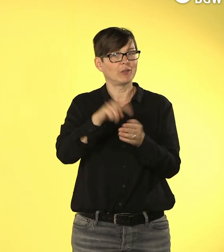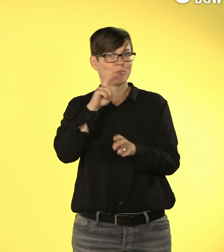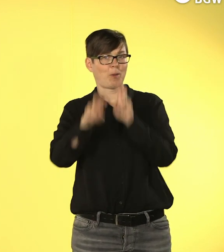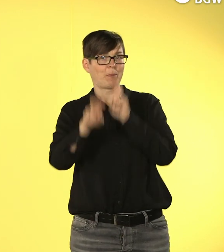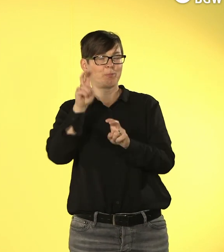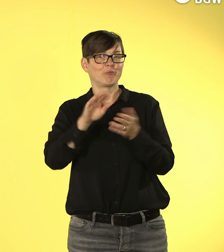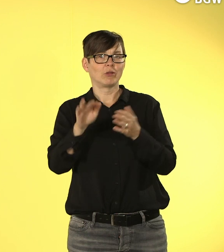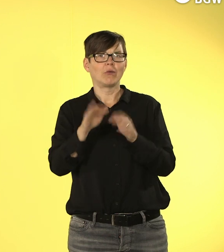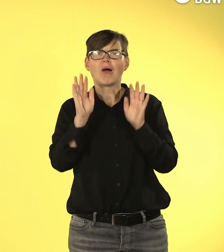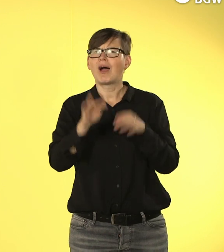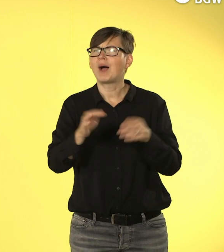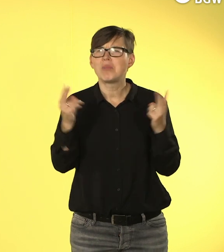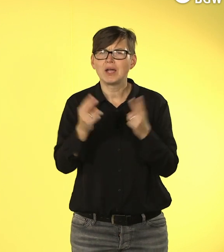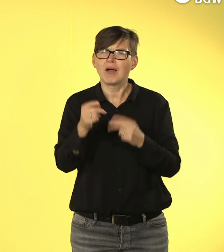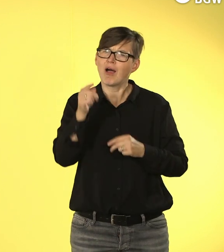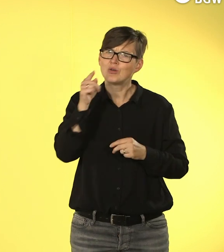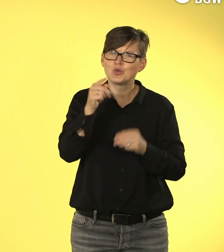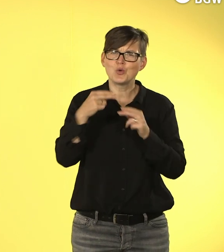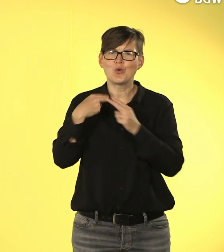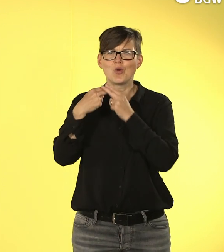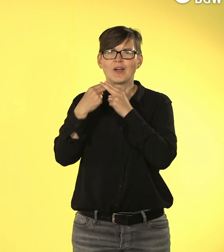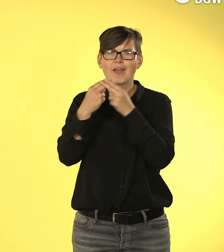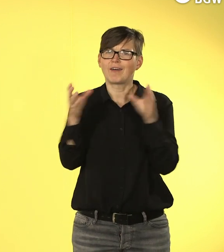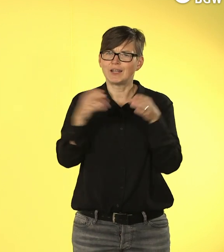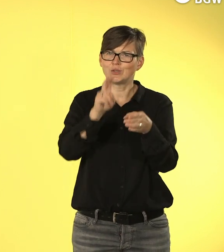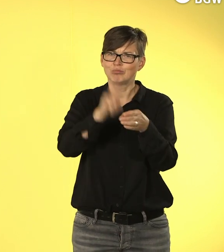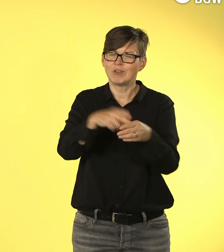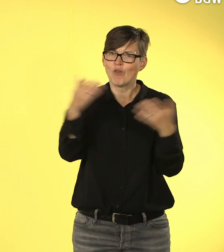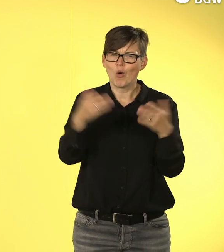Wir freuen uns über jede Generation, die hier anwesend ist.